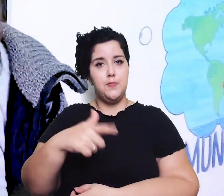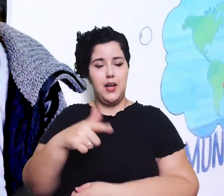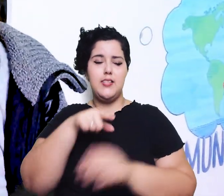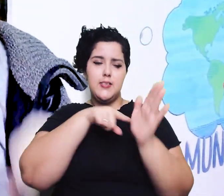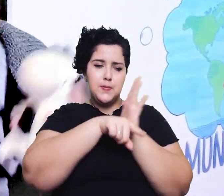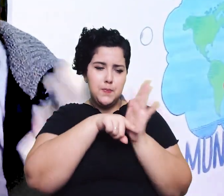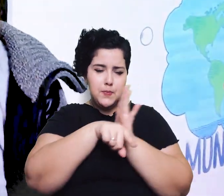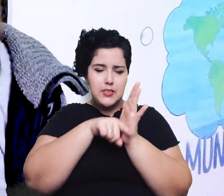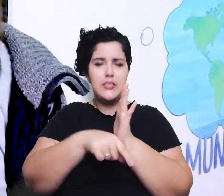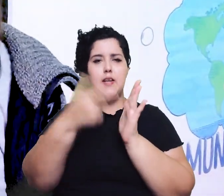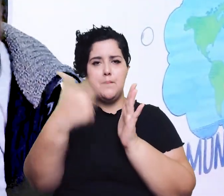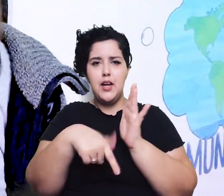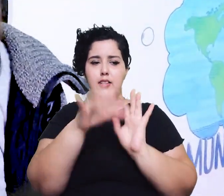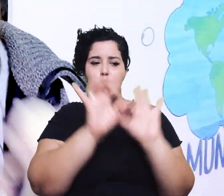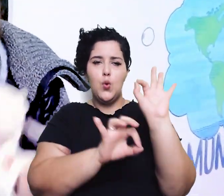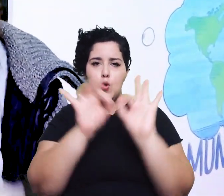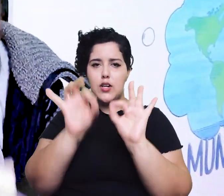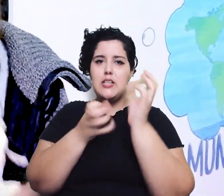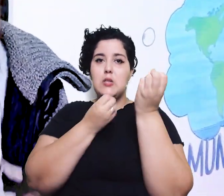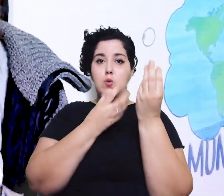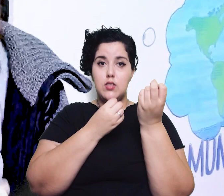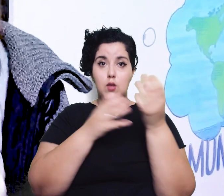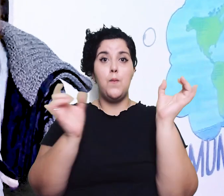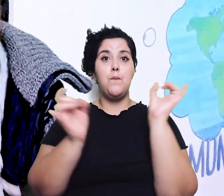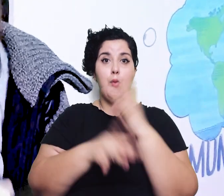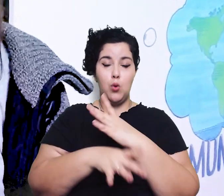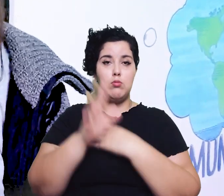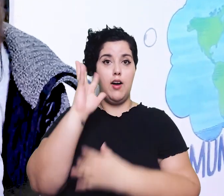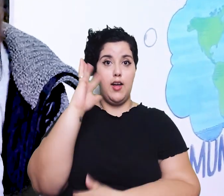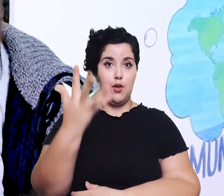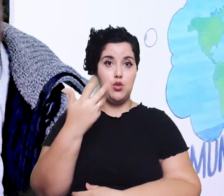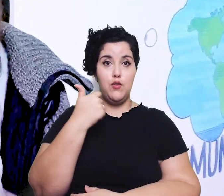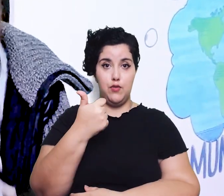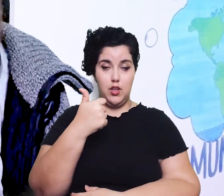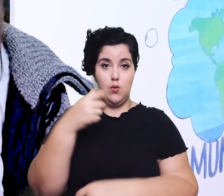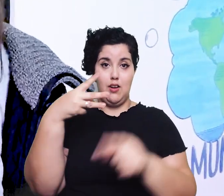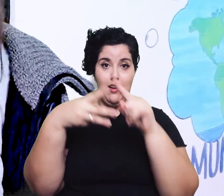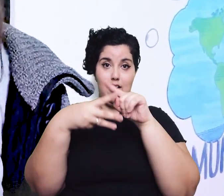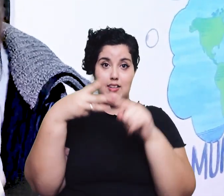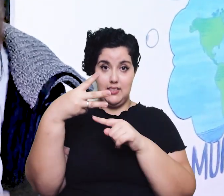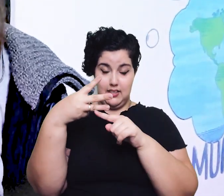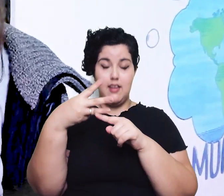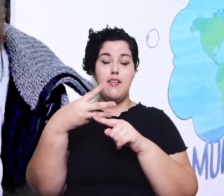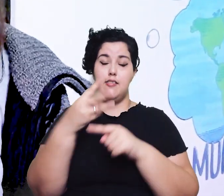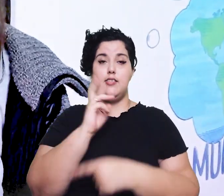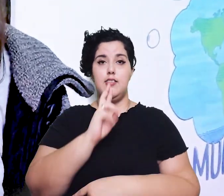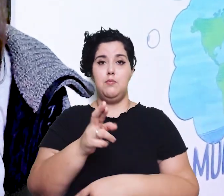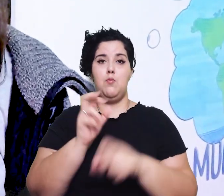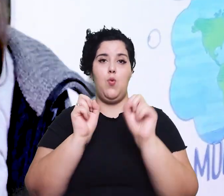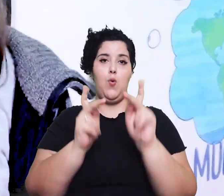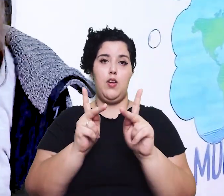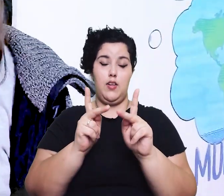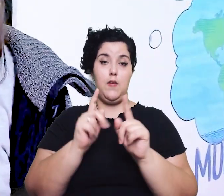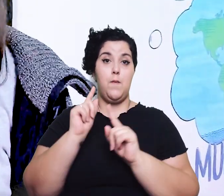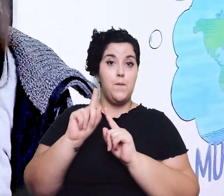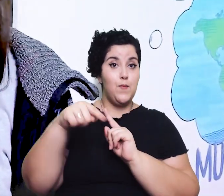pesquisas, organiza melhor os seus dados até você ter isso bem resolvido e essas três perguntinhas bem respondidas, beleza? Então bora